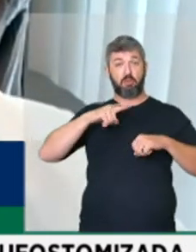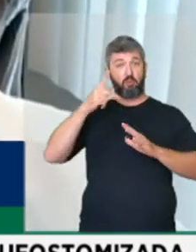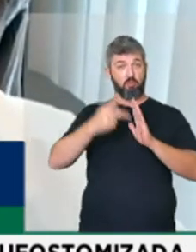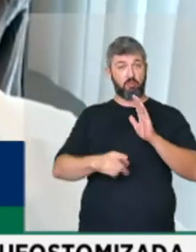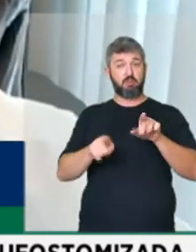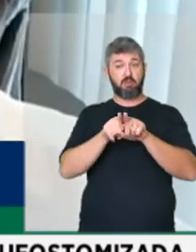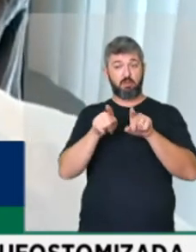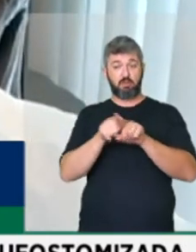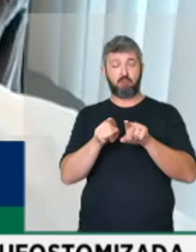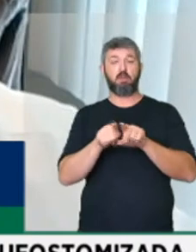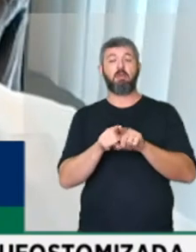SE DEVE AO INSTITUTO DO CÂNCER INFANTIL DO RIO GRANDE